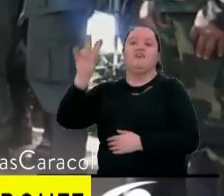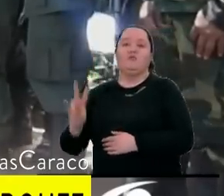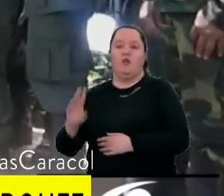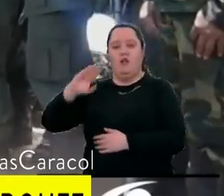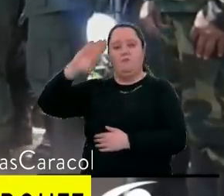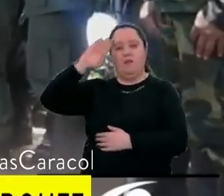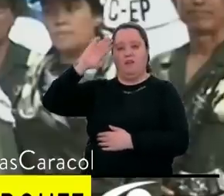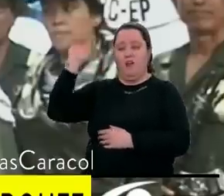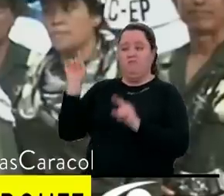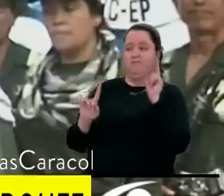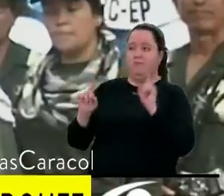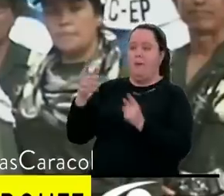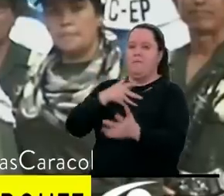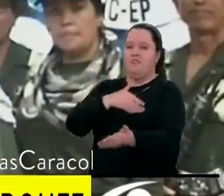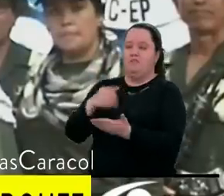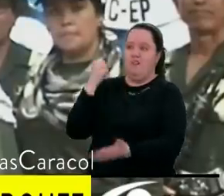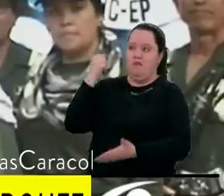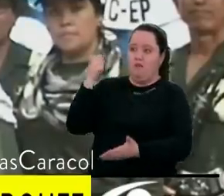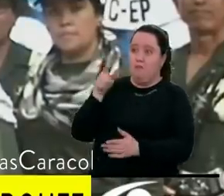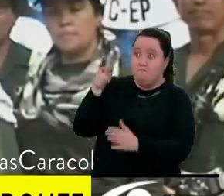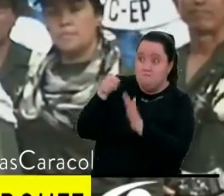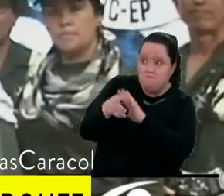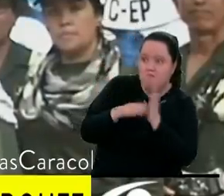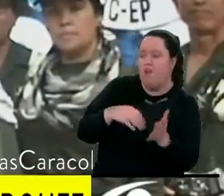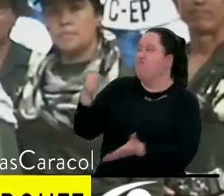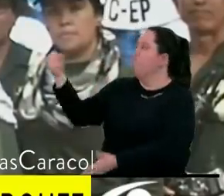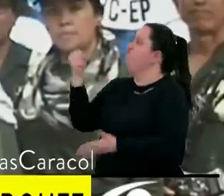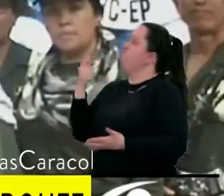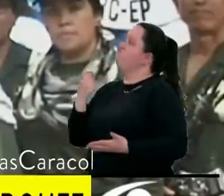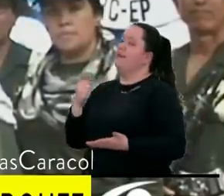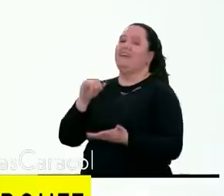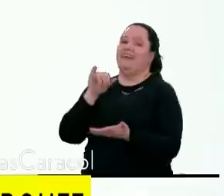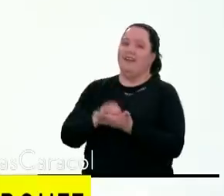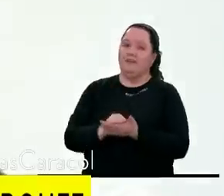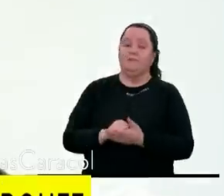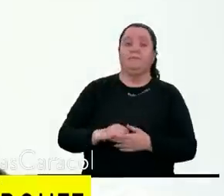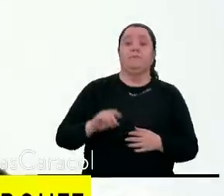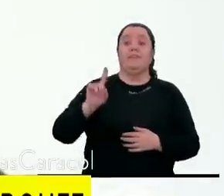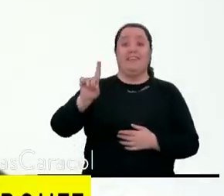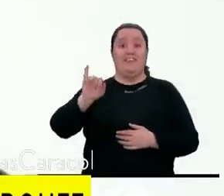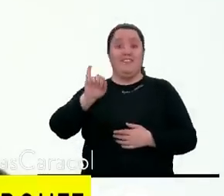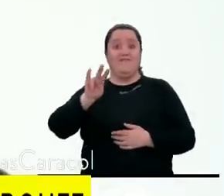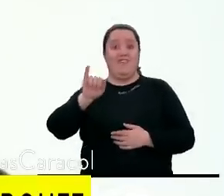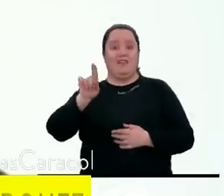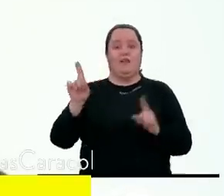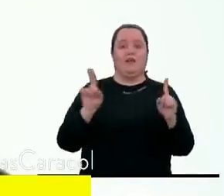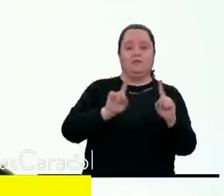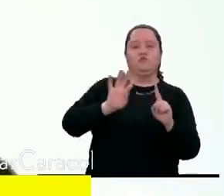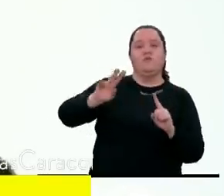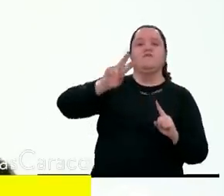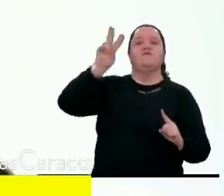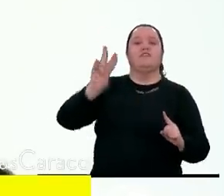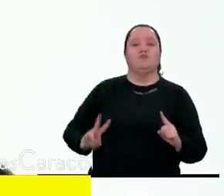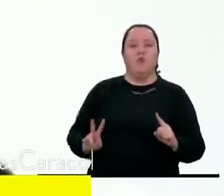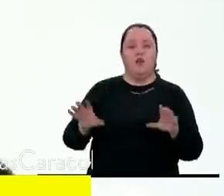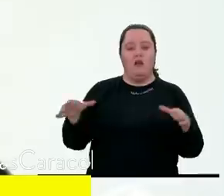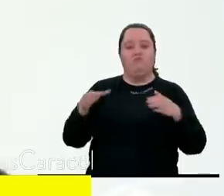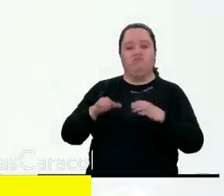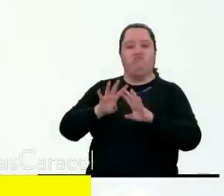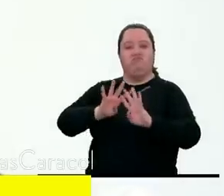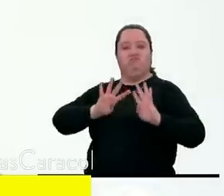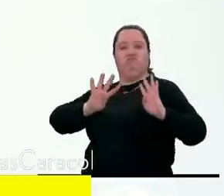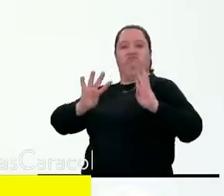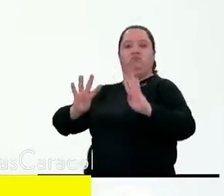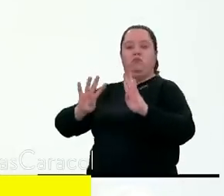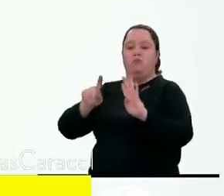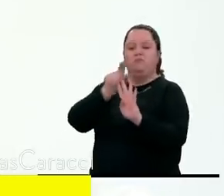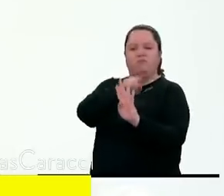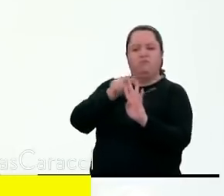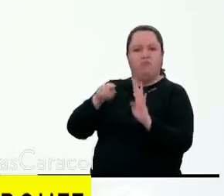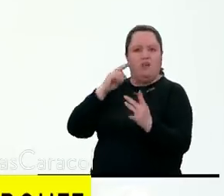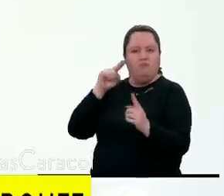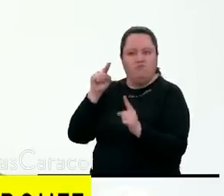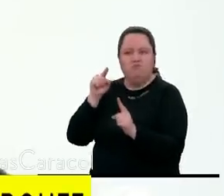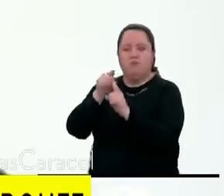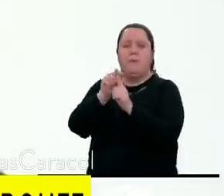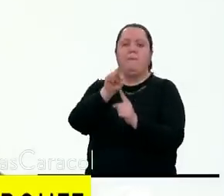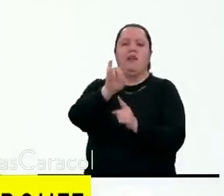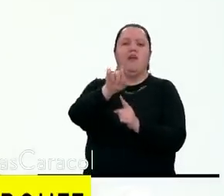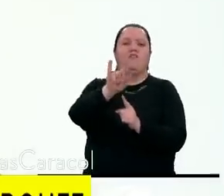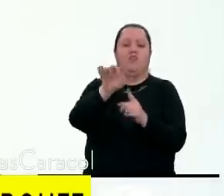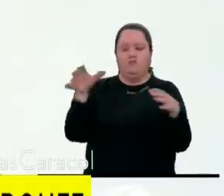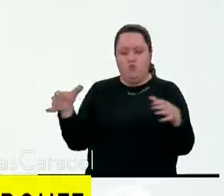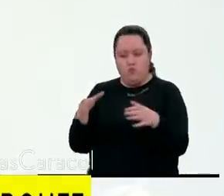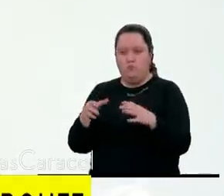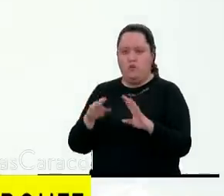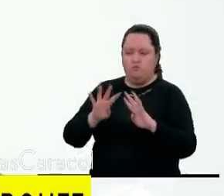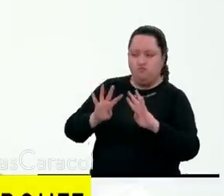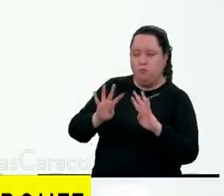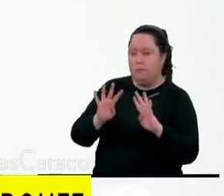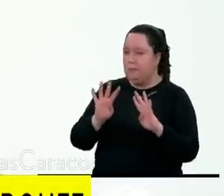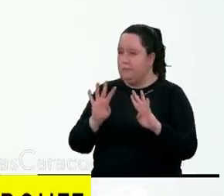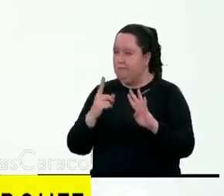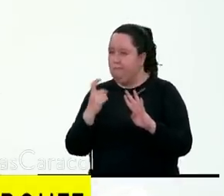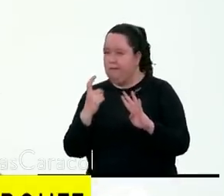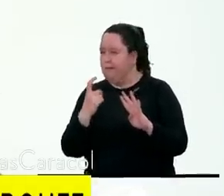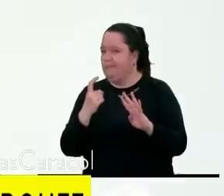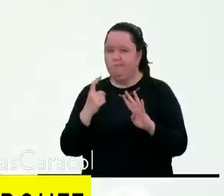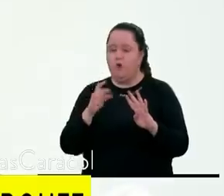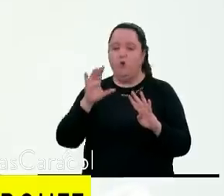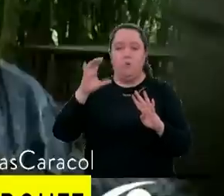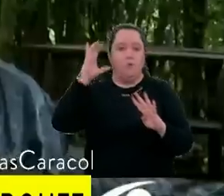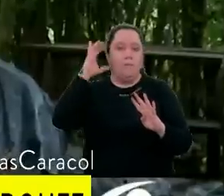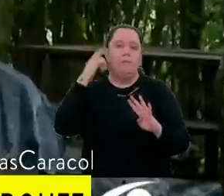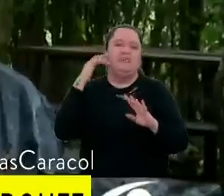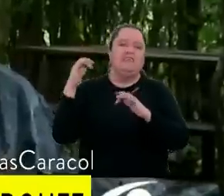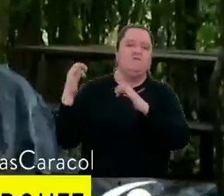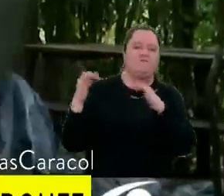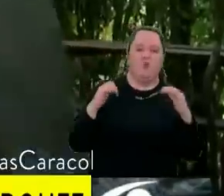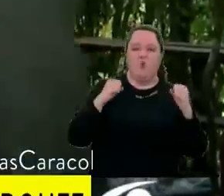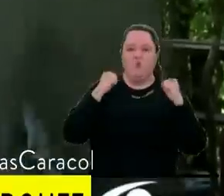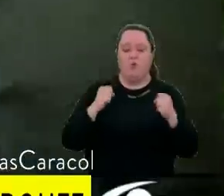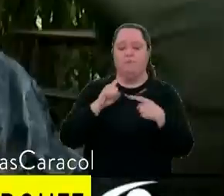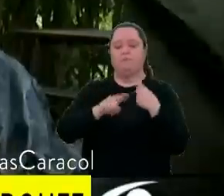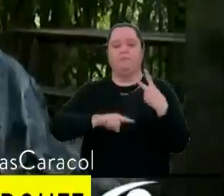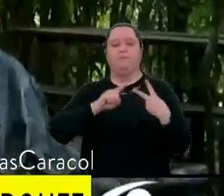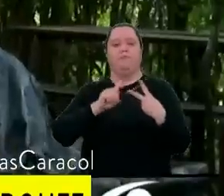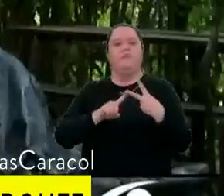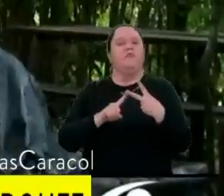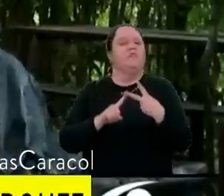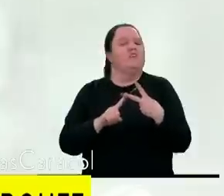en la invitación una parte por